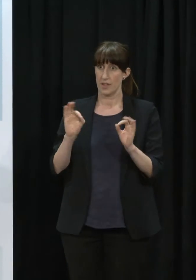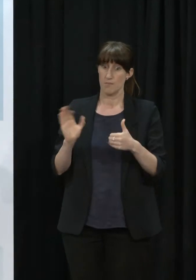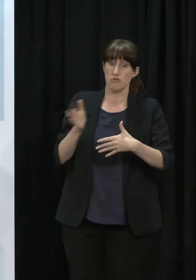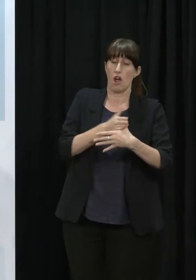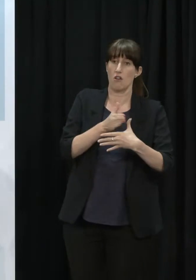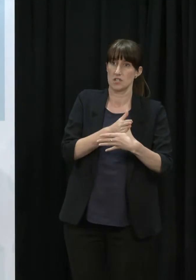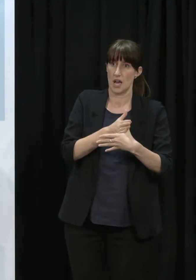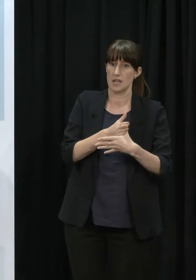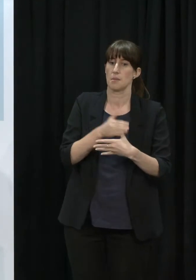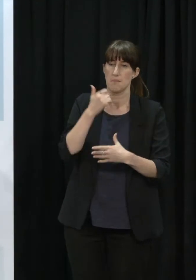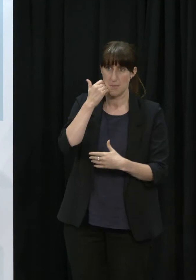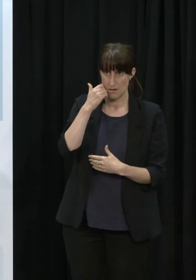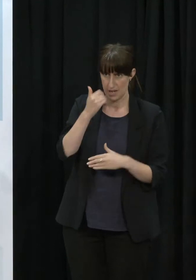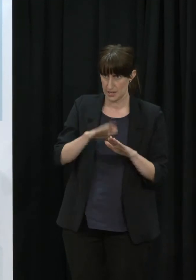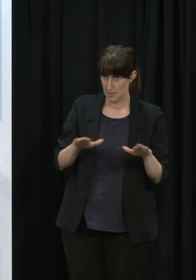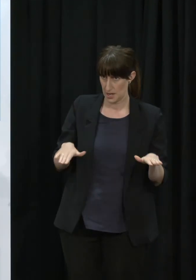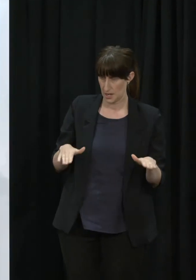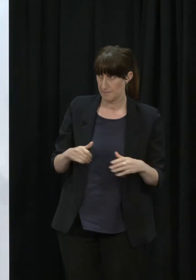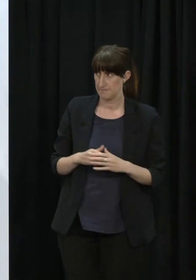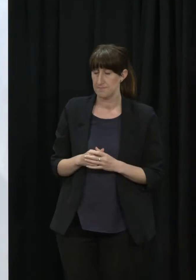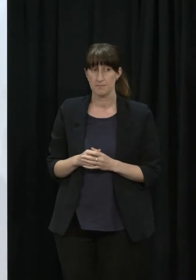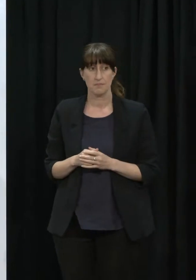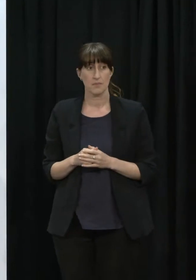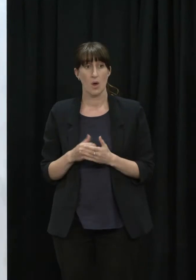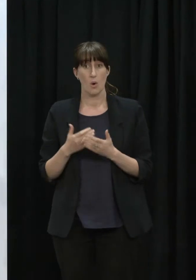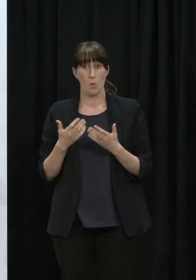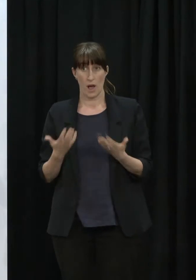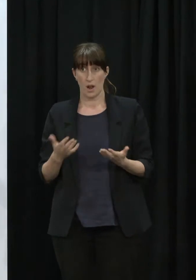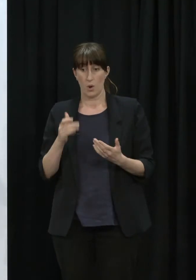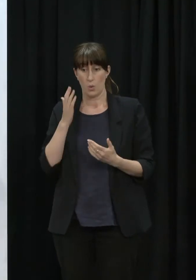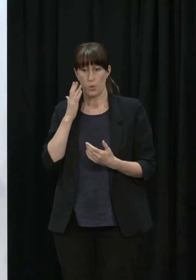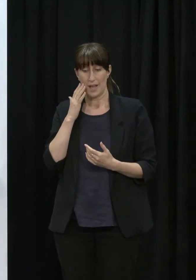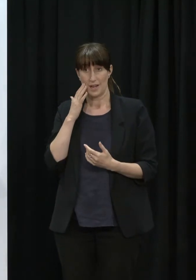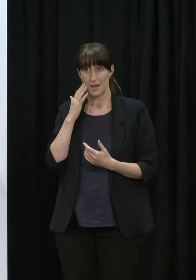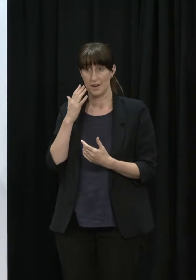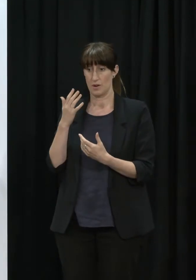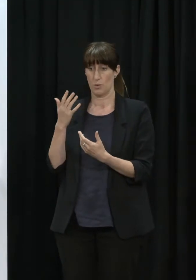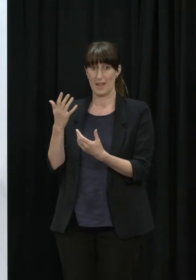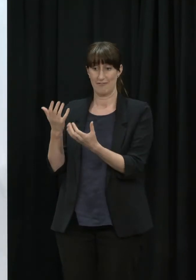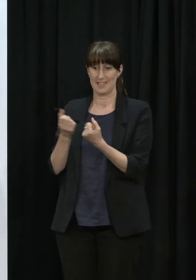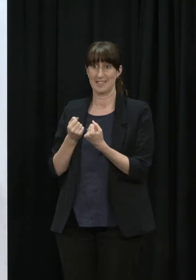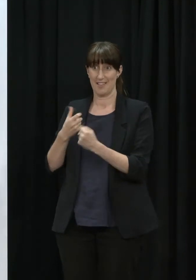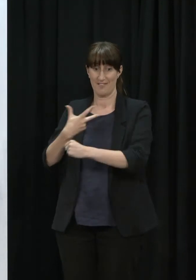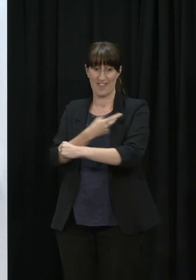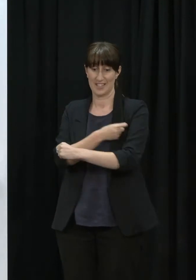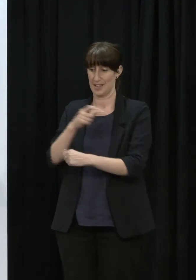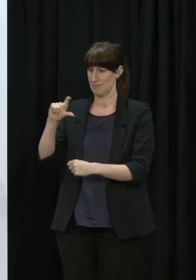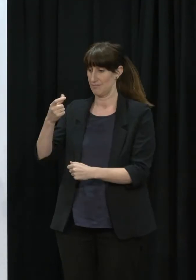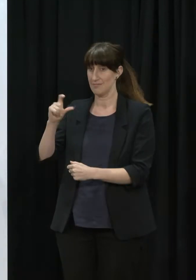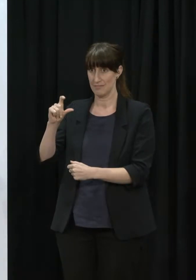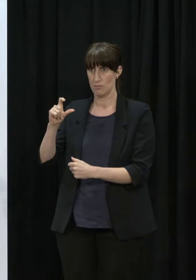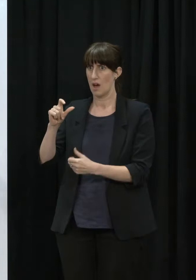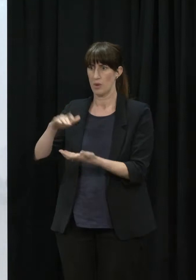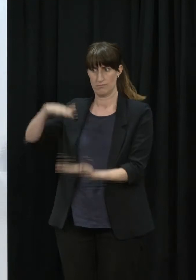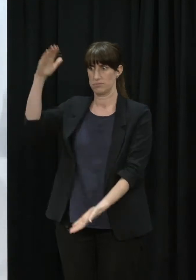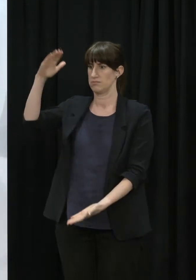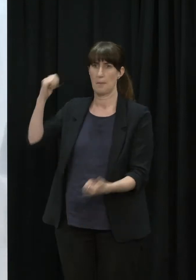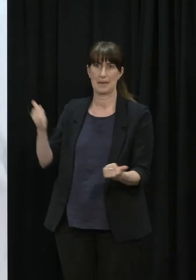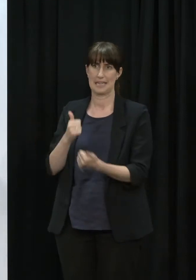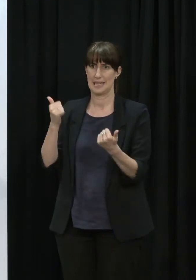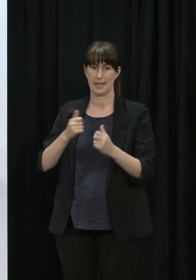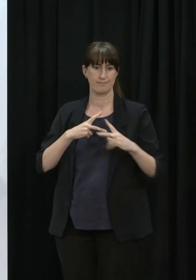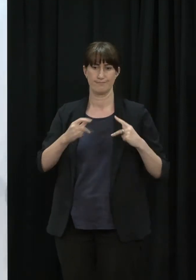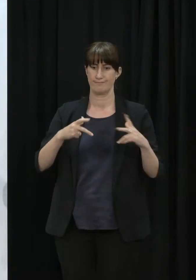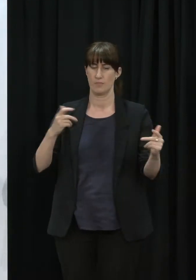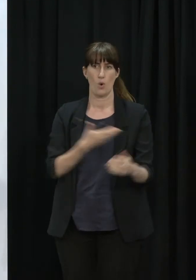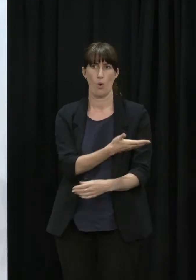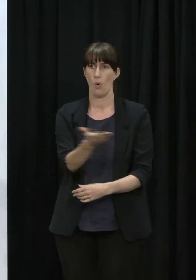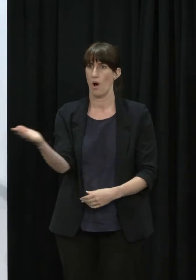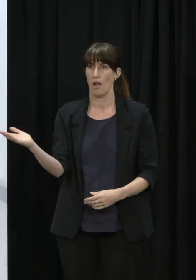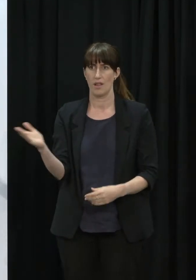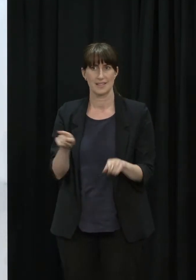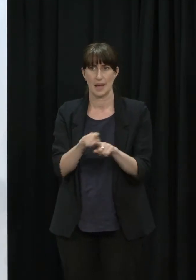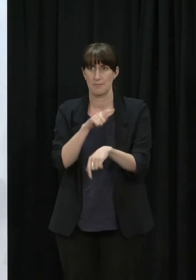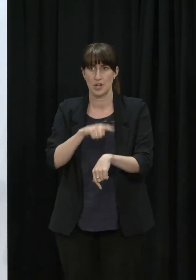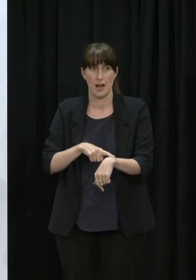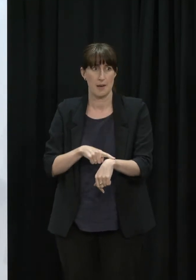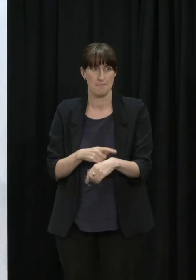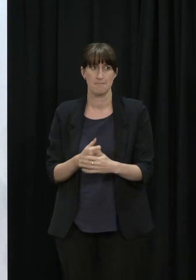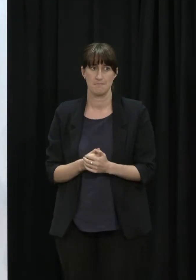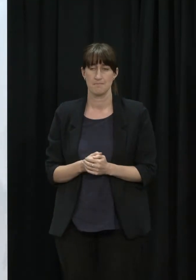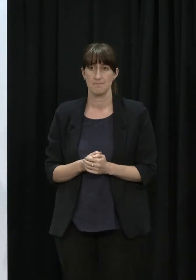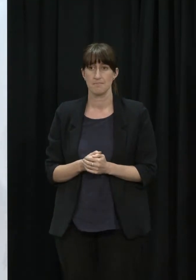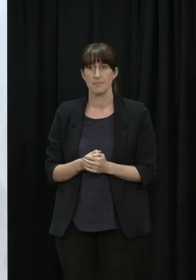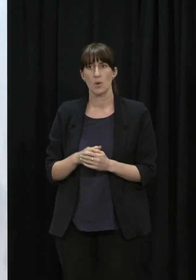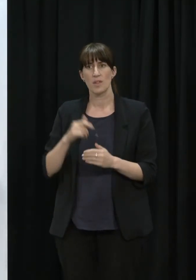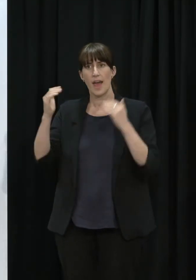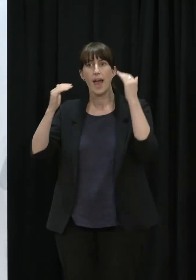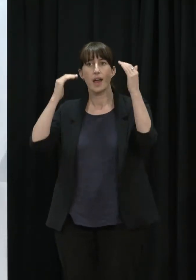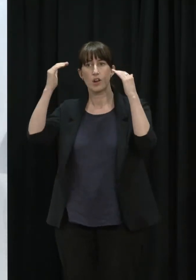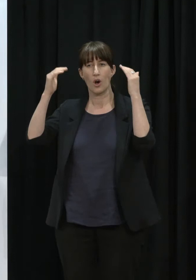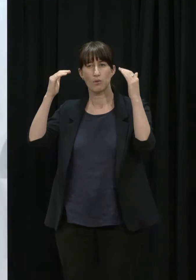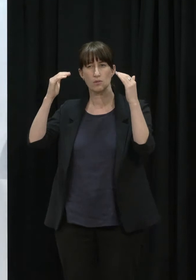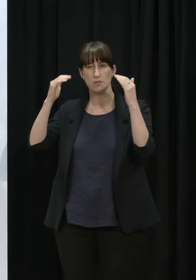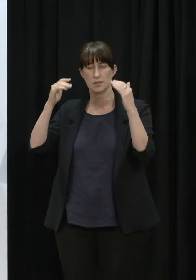nga patai.